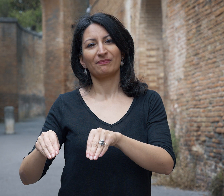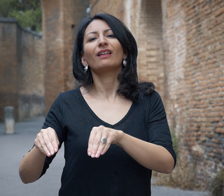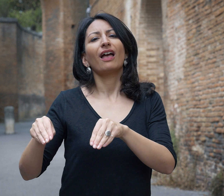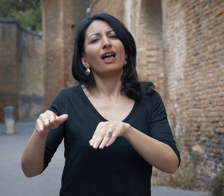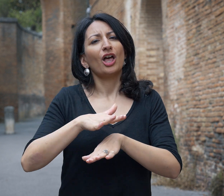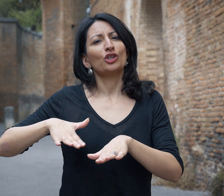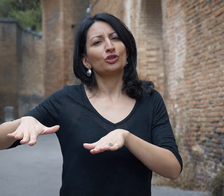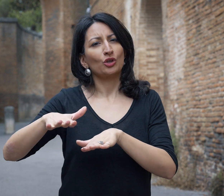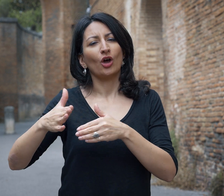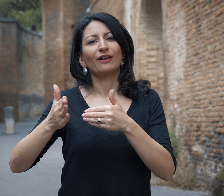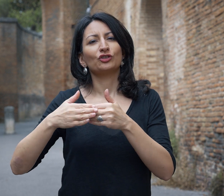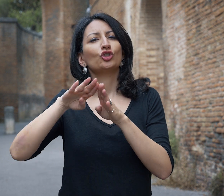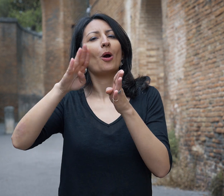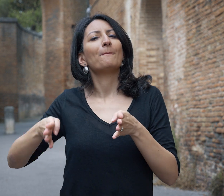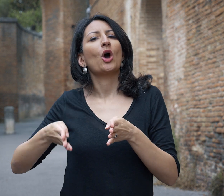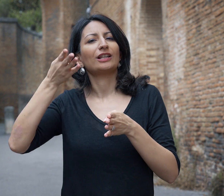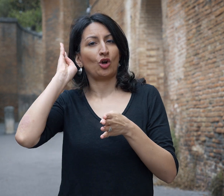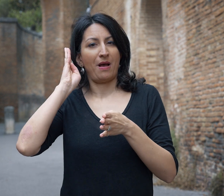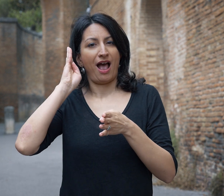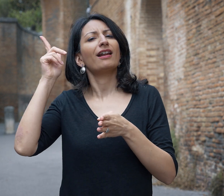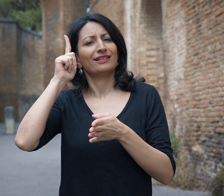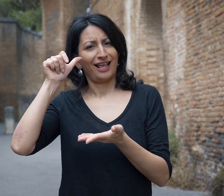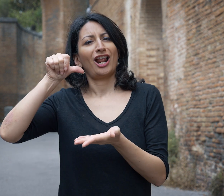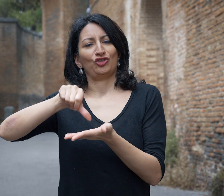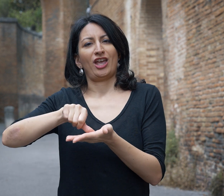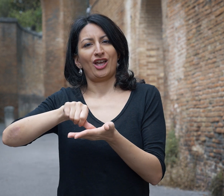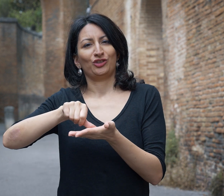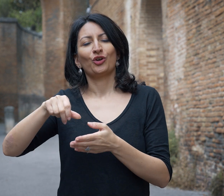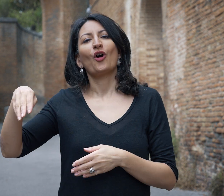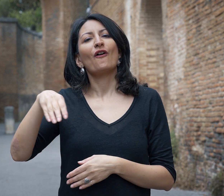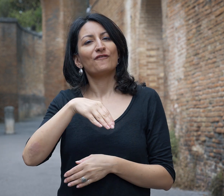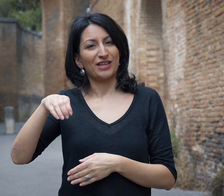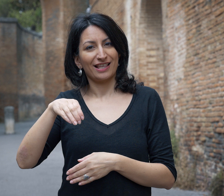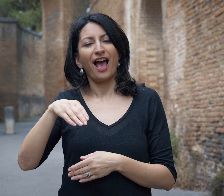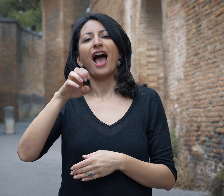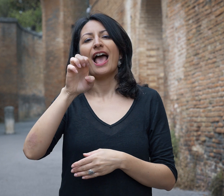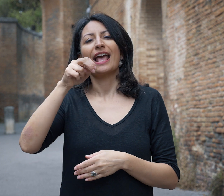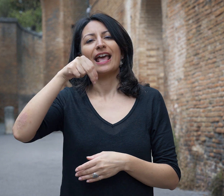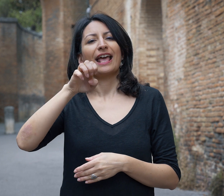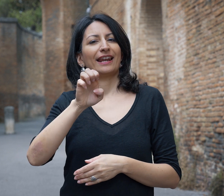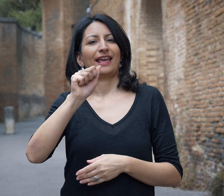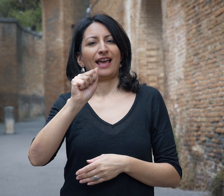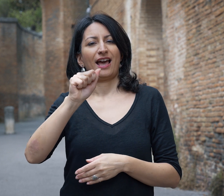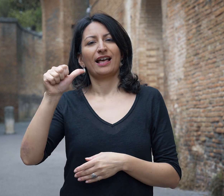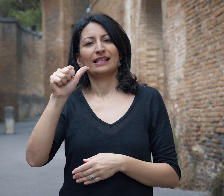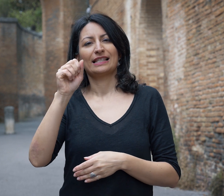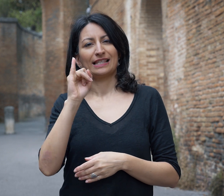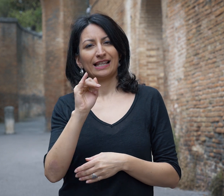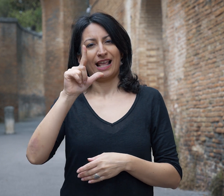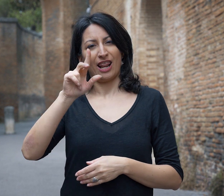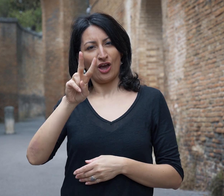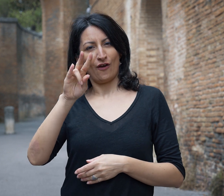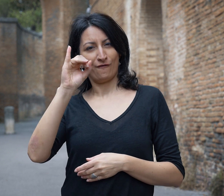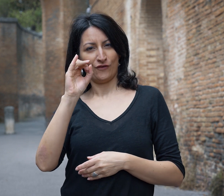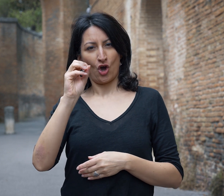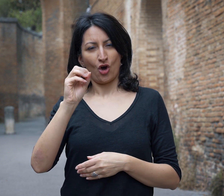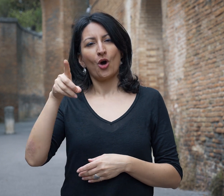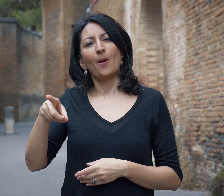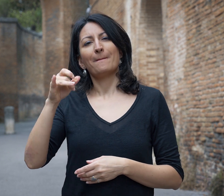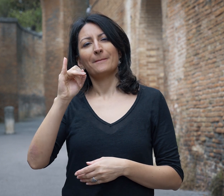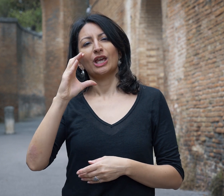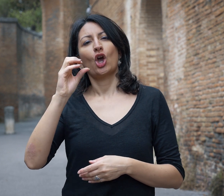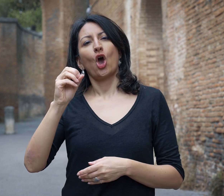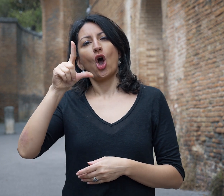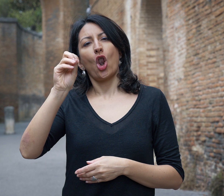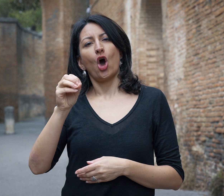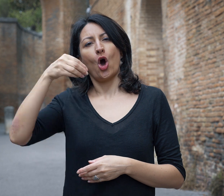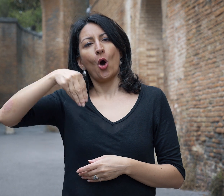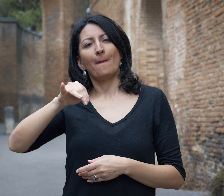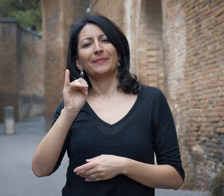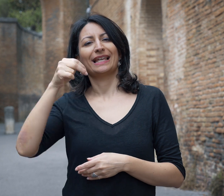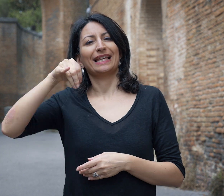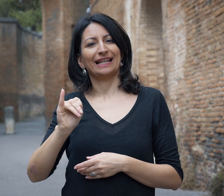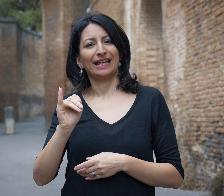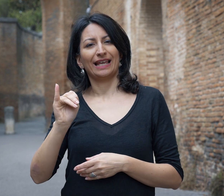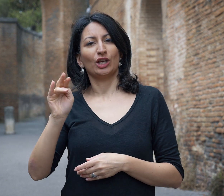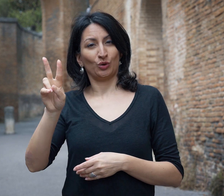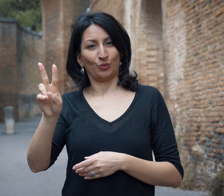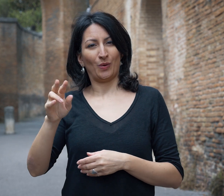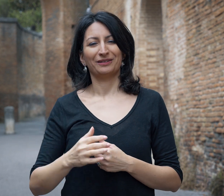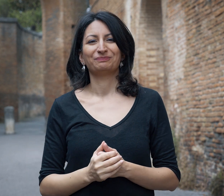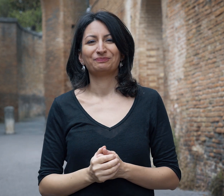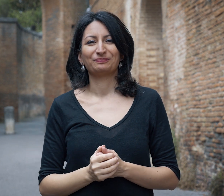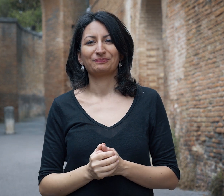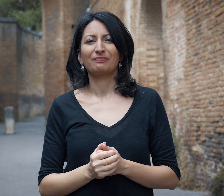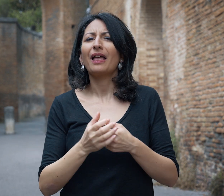Saremo in centro nei pressi di Porta Romana in via Enea Silvio Piccolomini 2